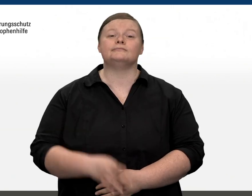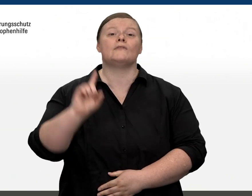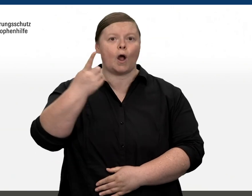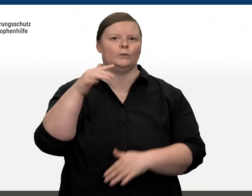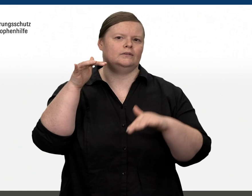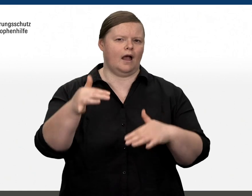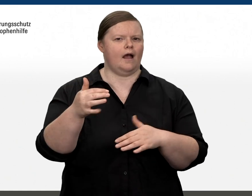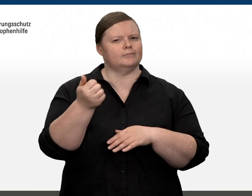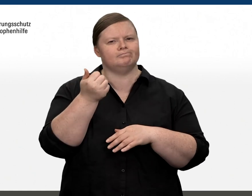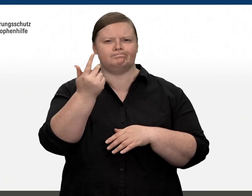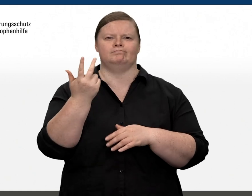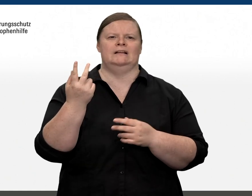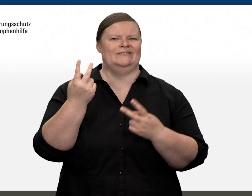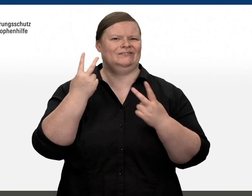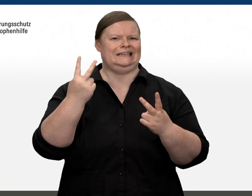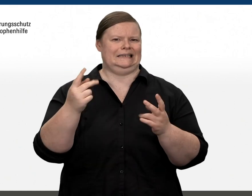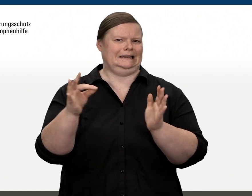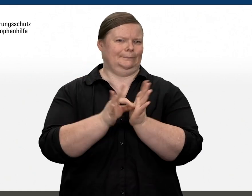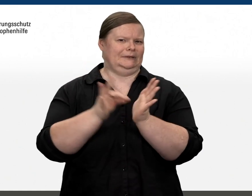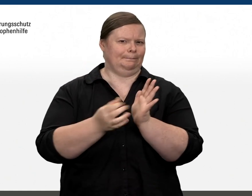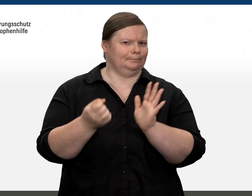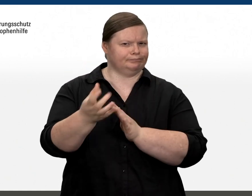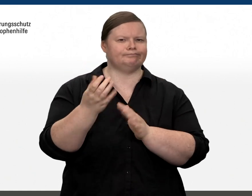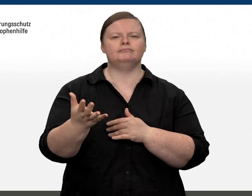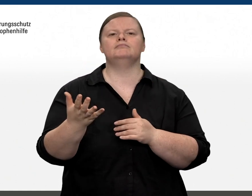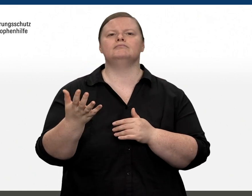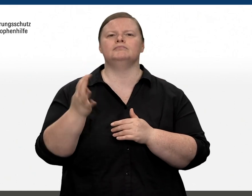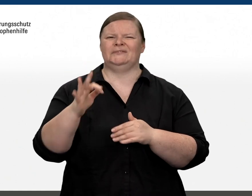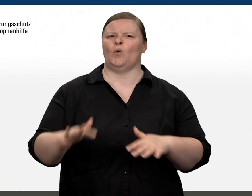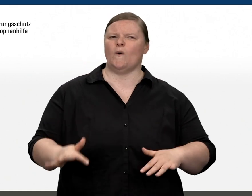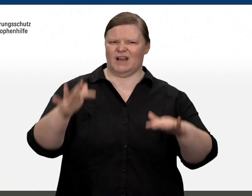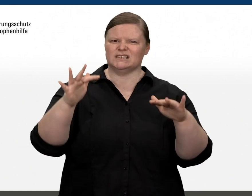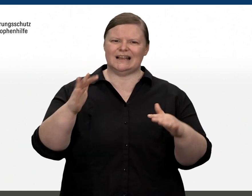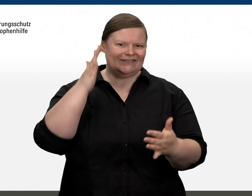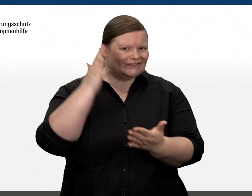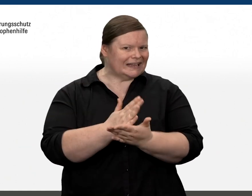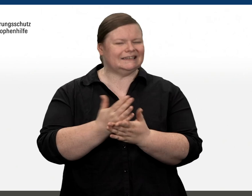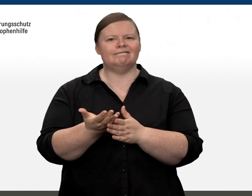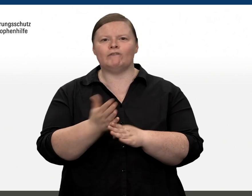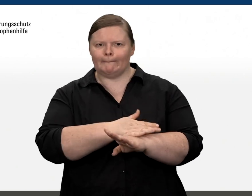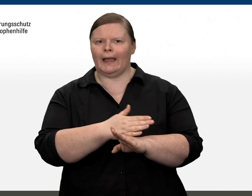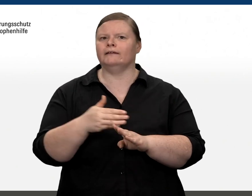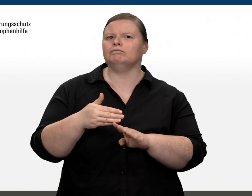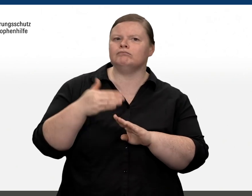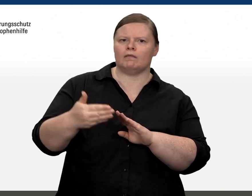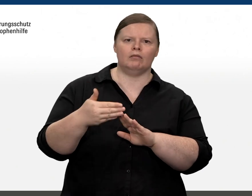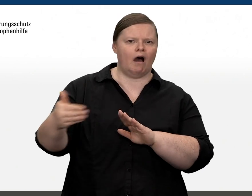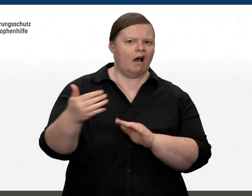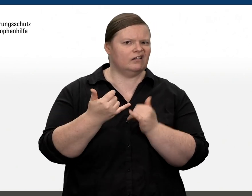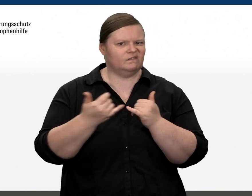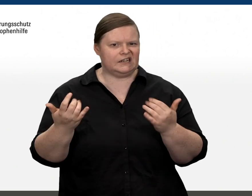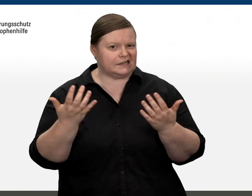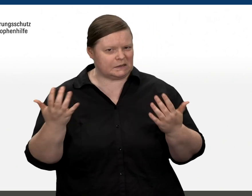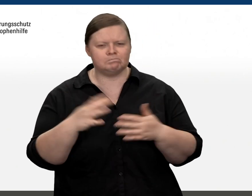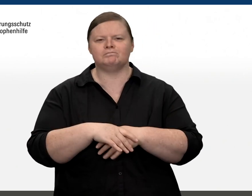Auch für die Zeit nach dem Hochwasser gibt es einige wichtige Tipps: